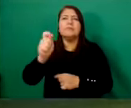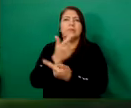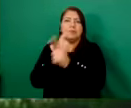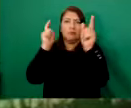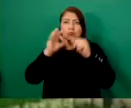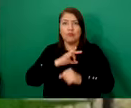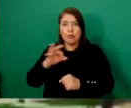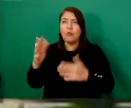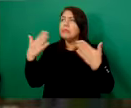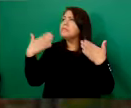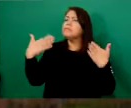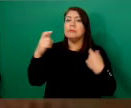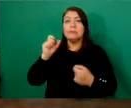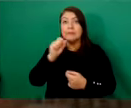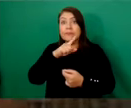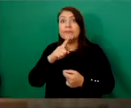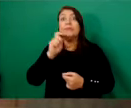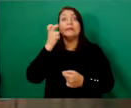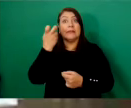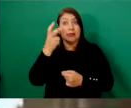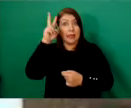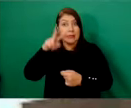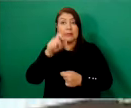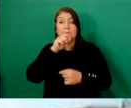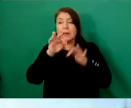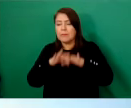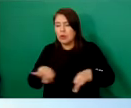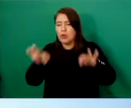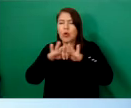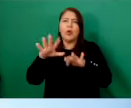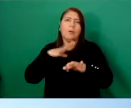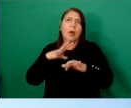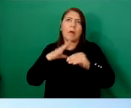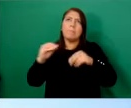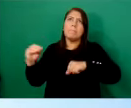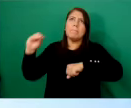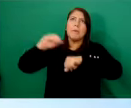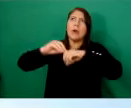Algo que me ha llamado mucho la atención aquí es la importante instalación de audio